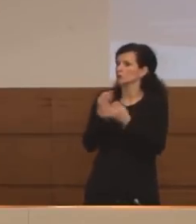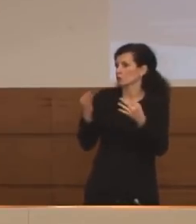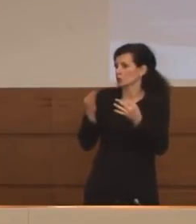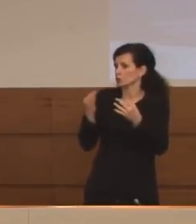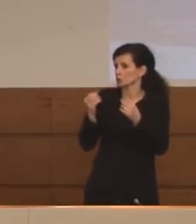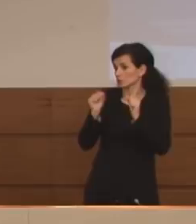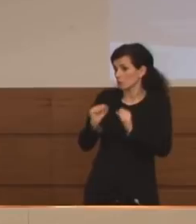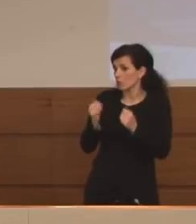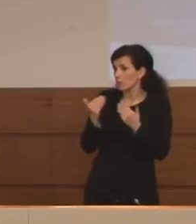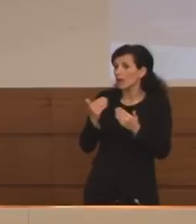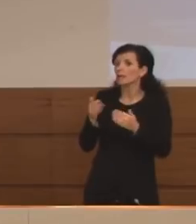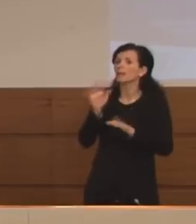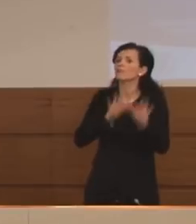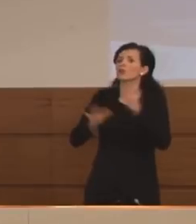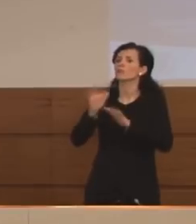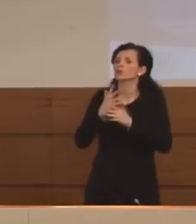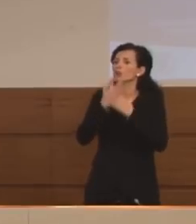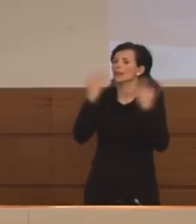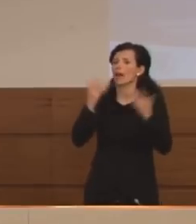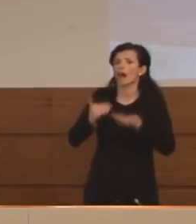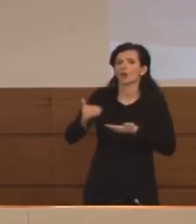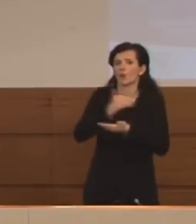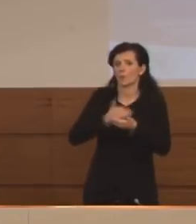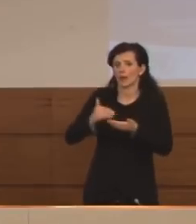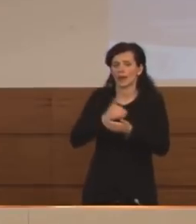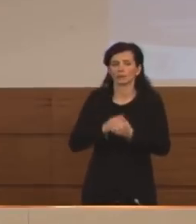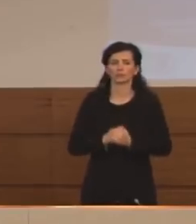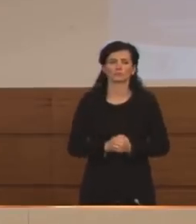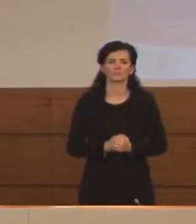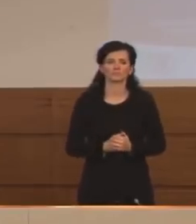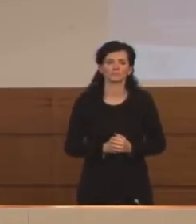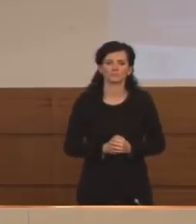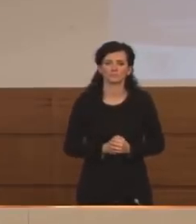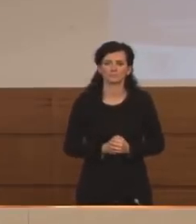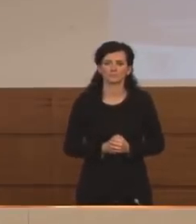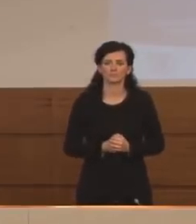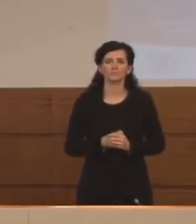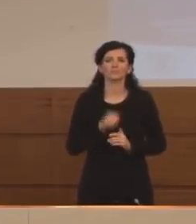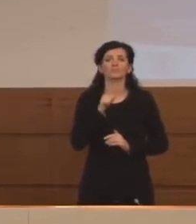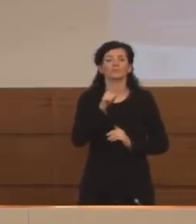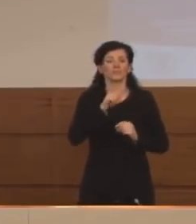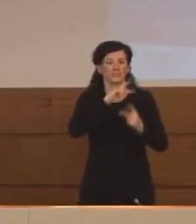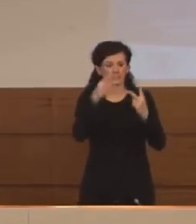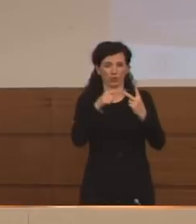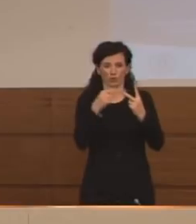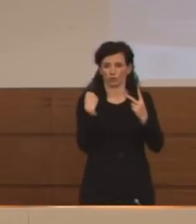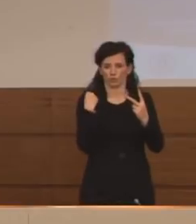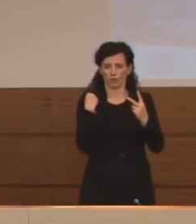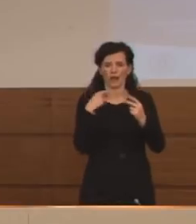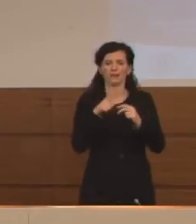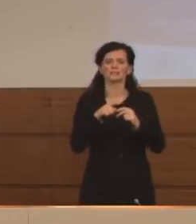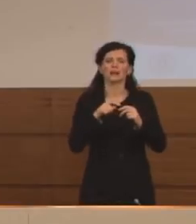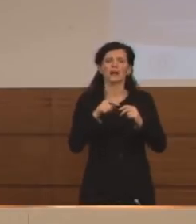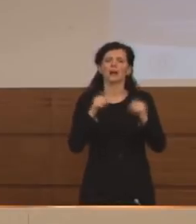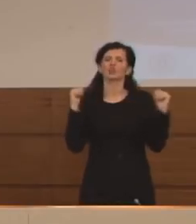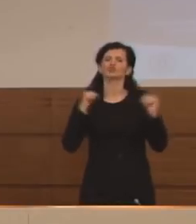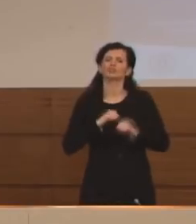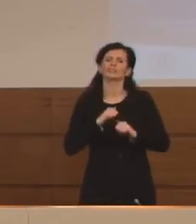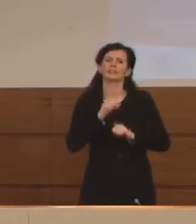Mi sembrerebbe assurdo. Invece sul tema del rispetto dell regole, credo che gli italiani abbiano dato una grande dimostrazione